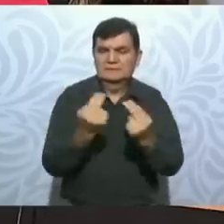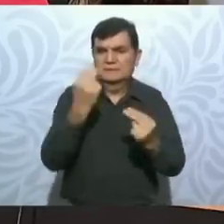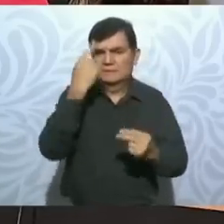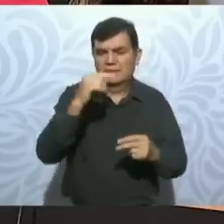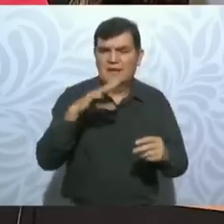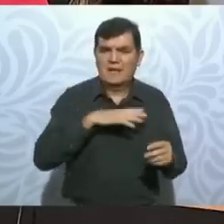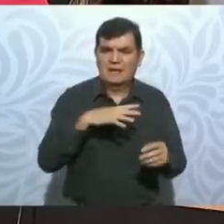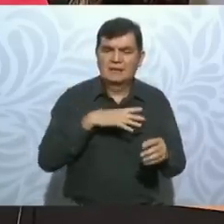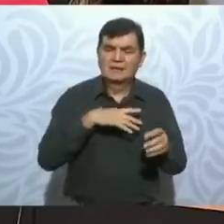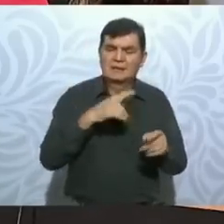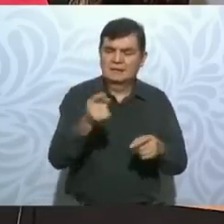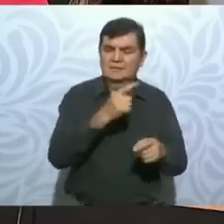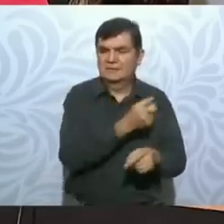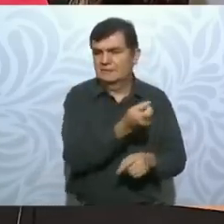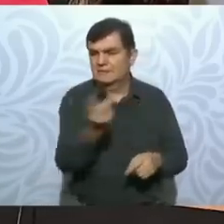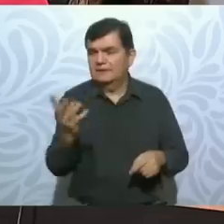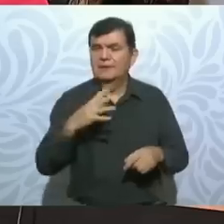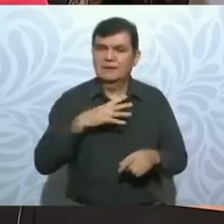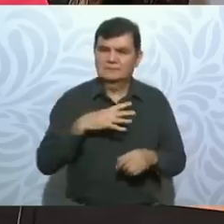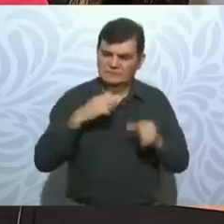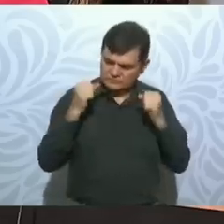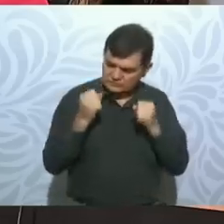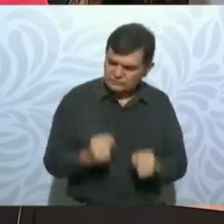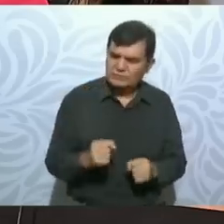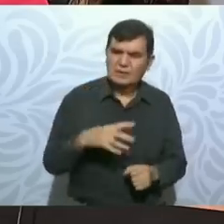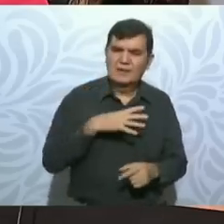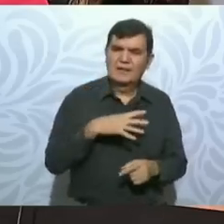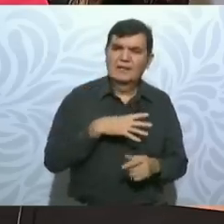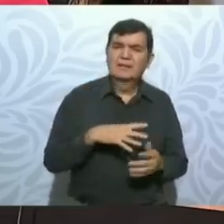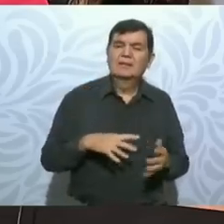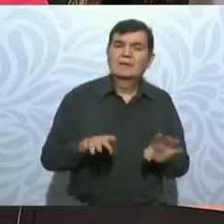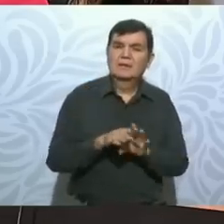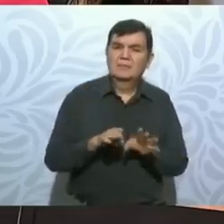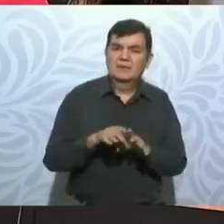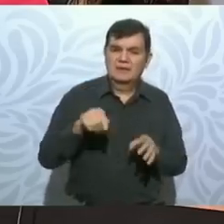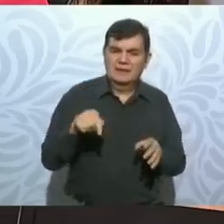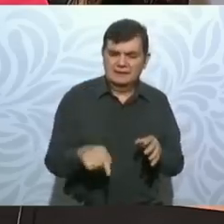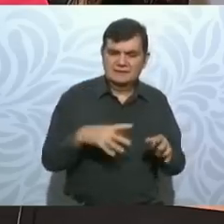las entidades Estoy seguro que los acuerdos generados en este encuentro nos permitirán